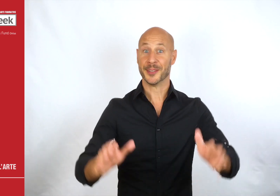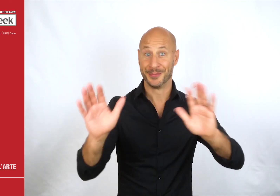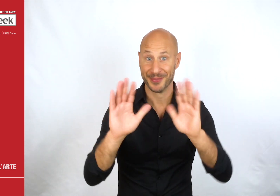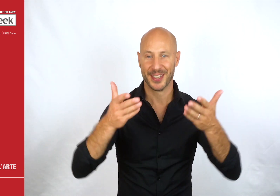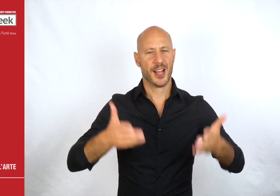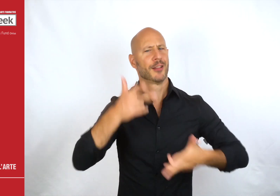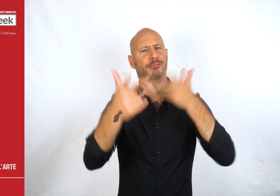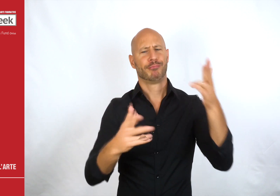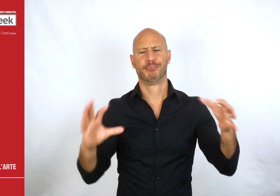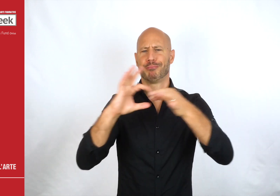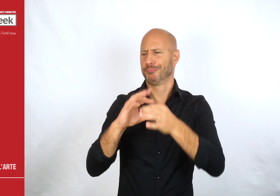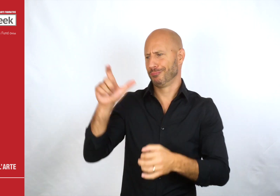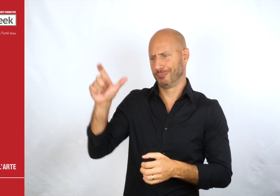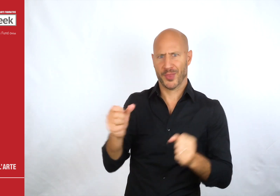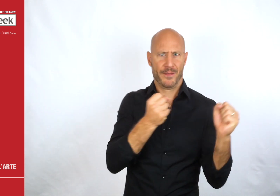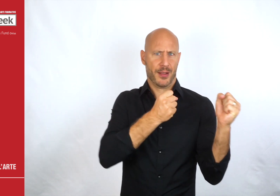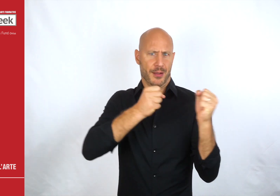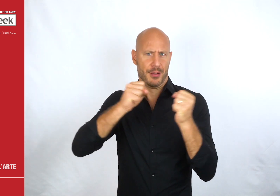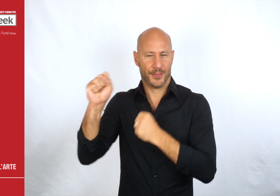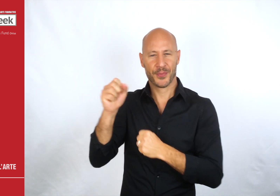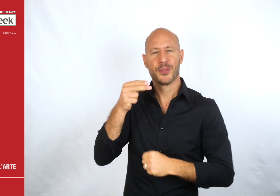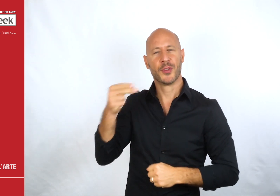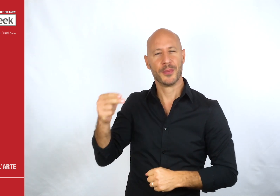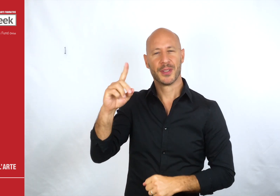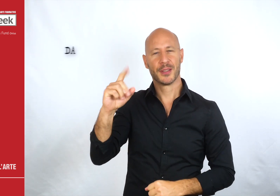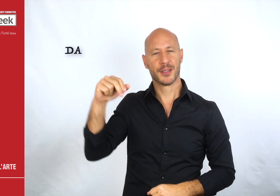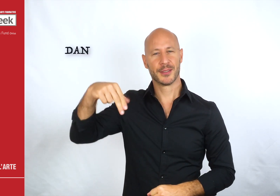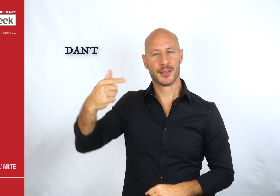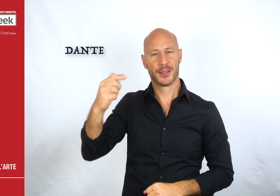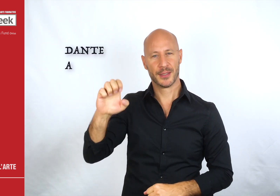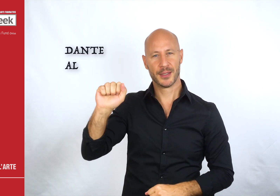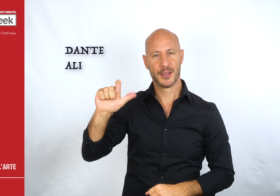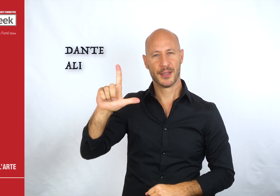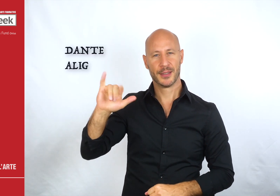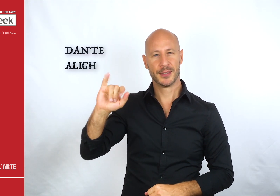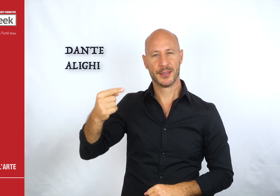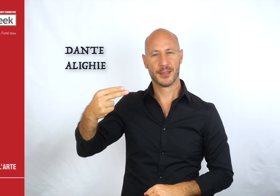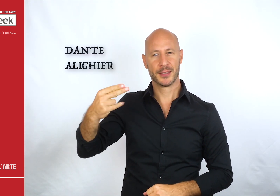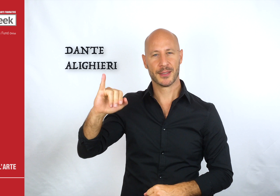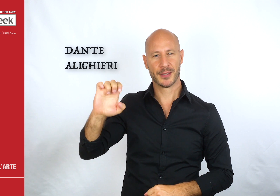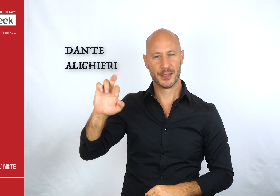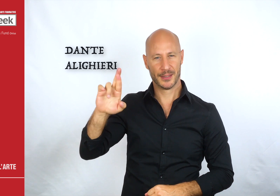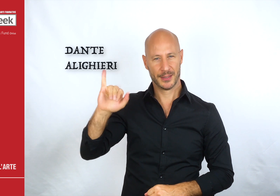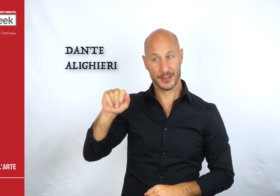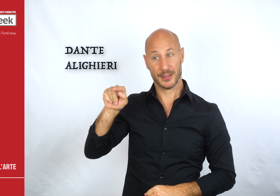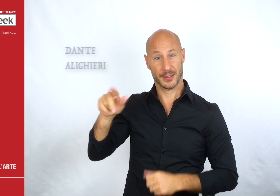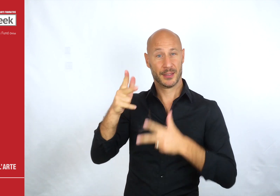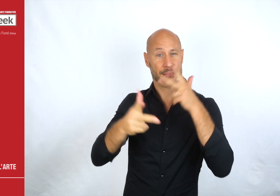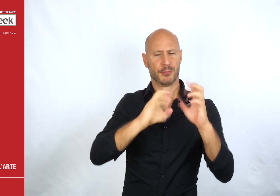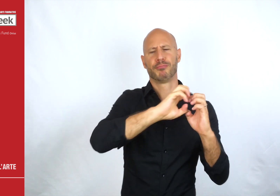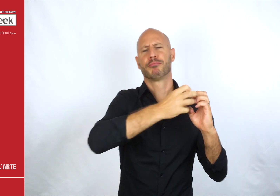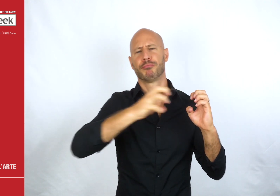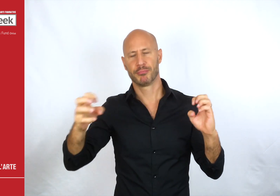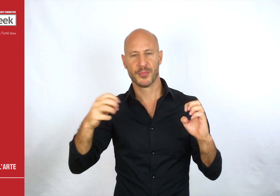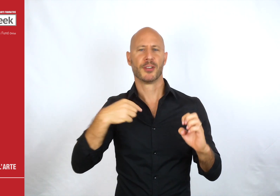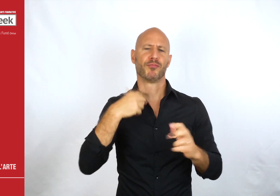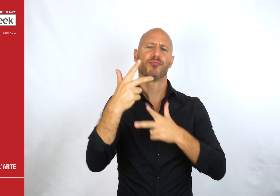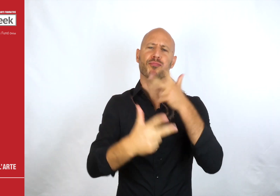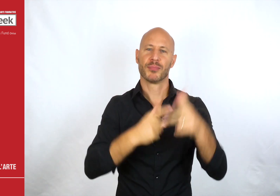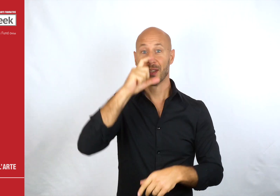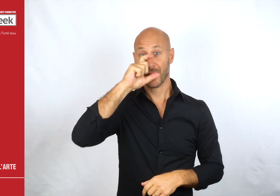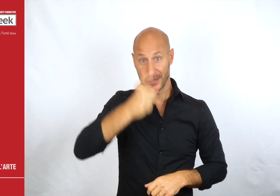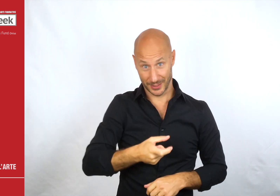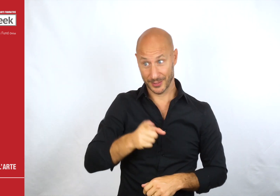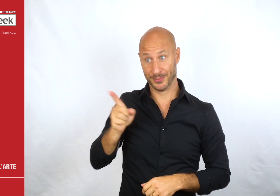Salve, oggi vi parlerò di un personaggio famosissimo, Dante Alighieri. Ci sono diversi nomi segni per indicarlo, io utilizzerò questo.